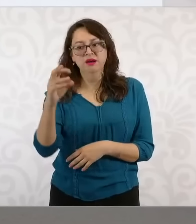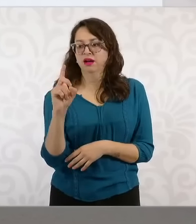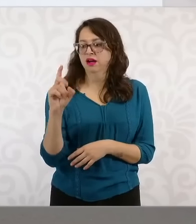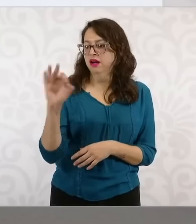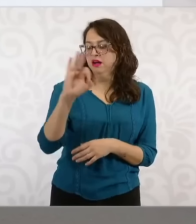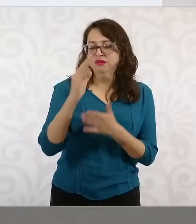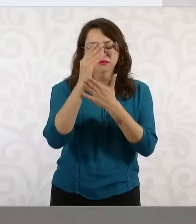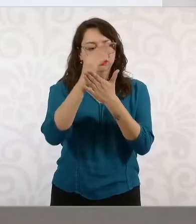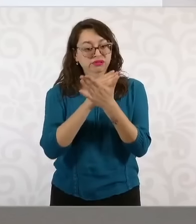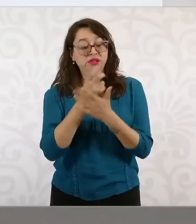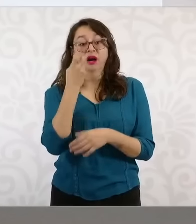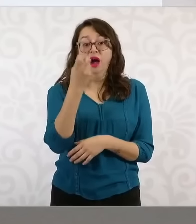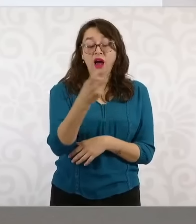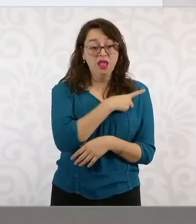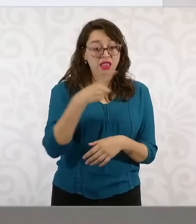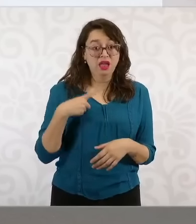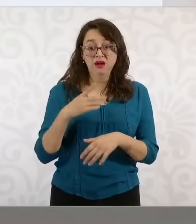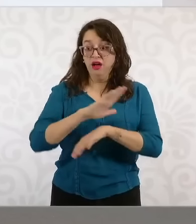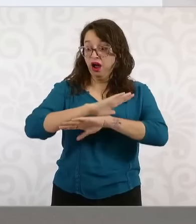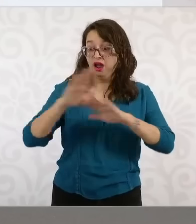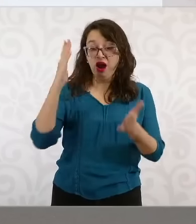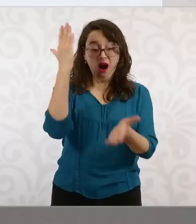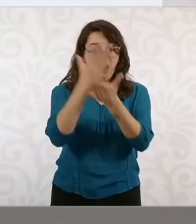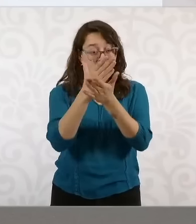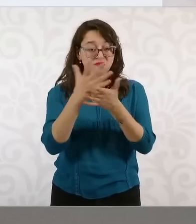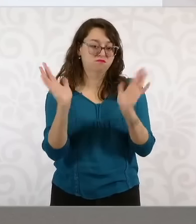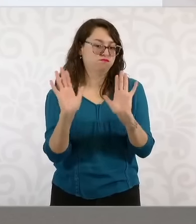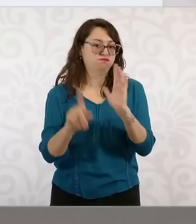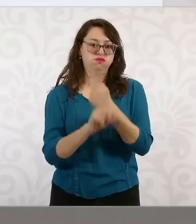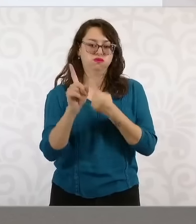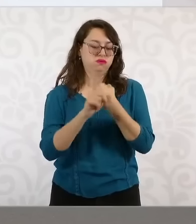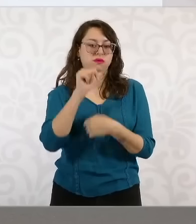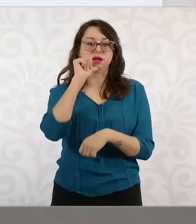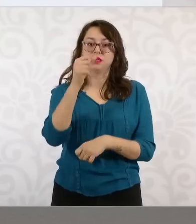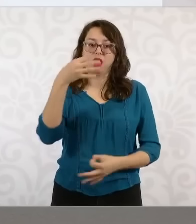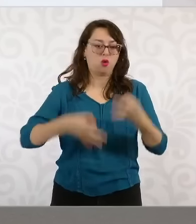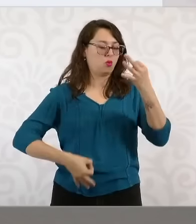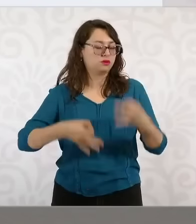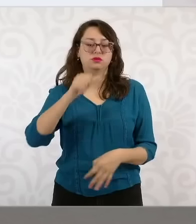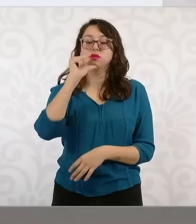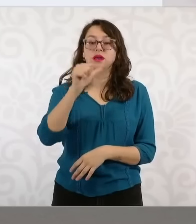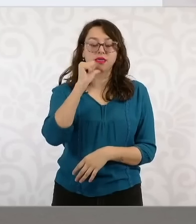el adeudo, pues eh ya no estarán con ningún proceso judicial, ya estarán este libres y podrán